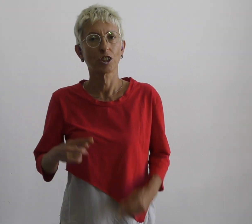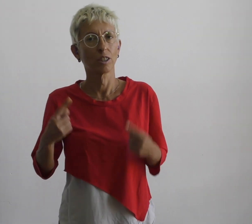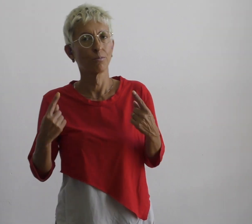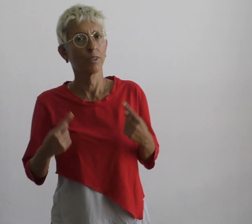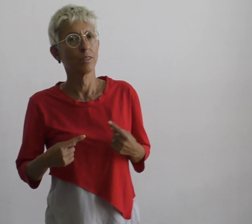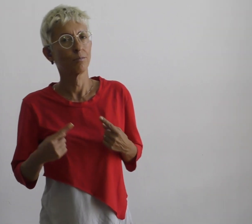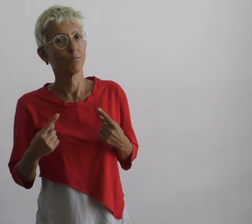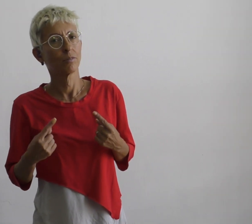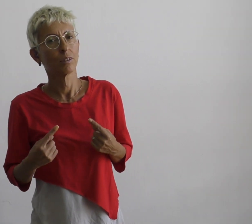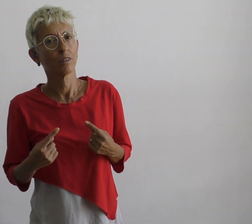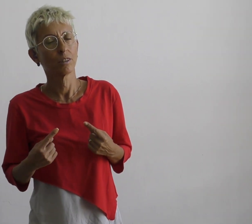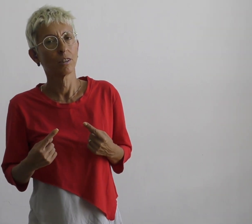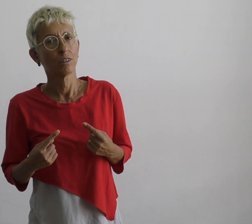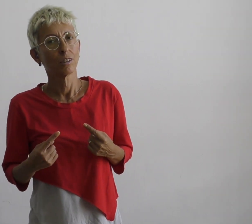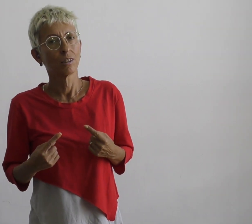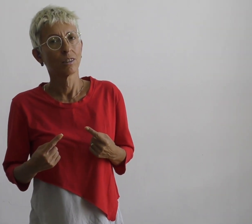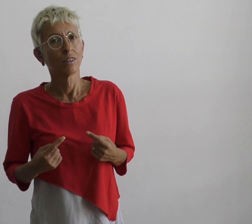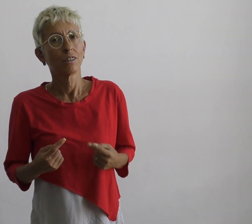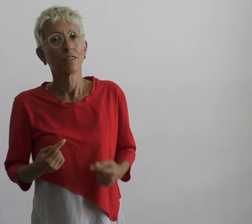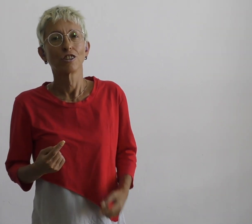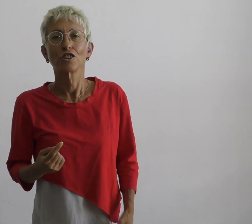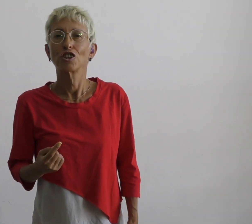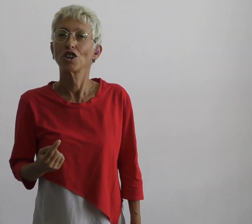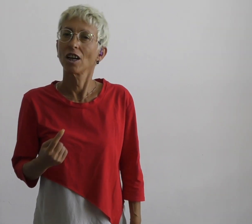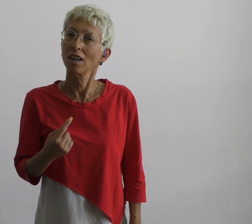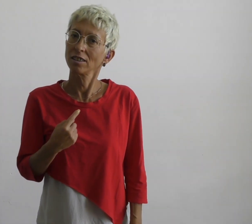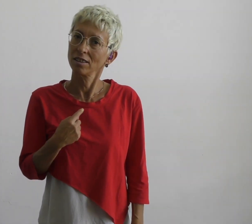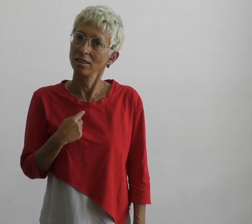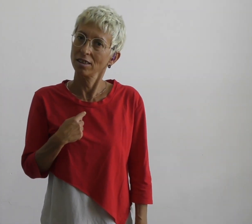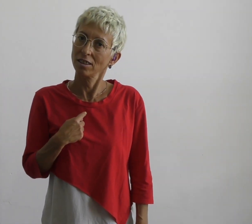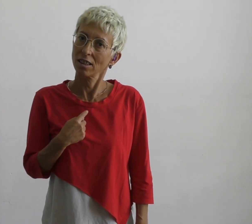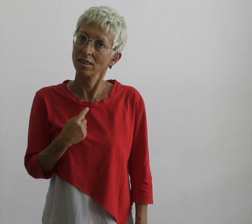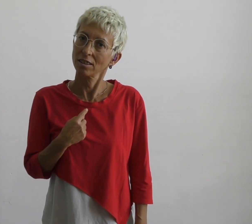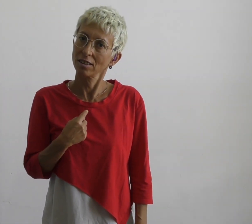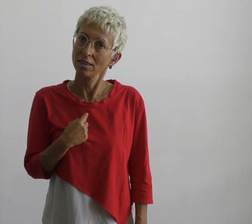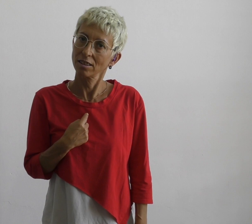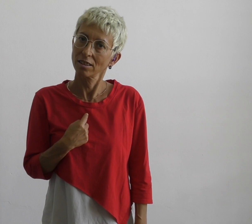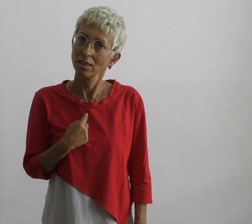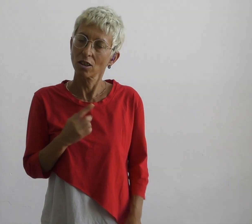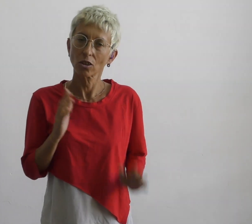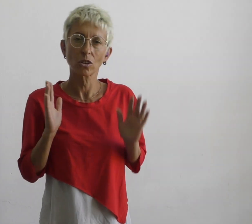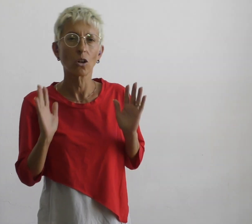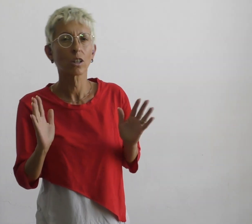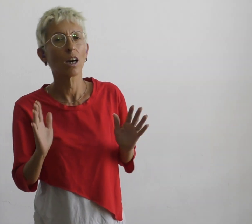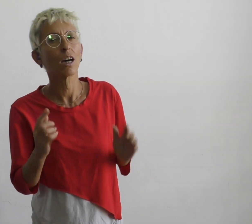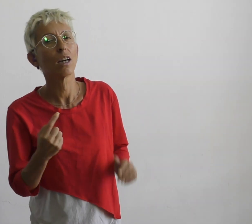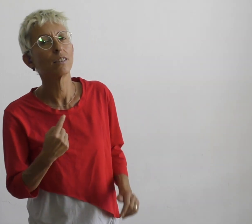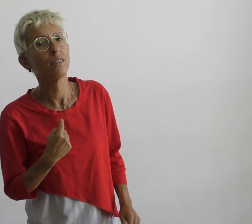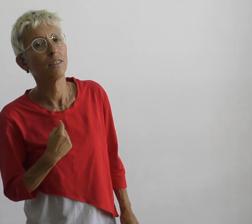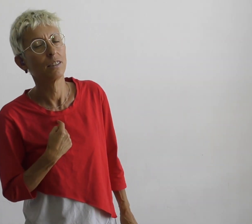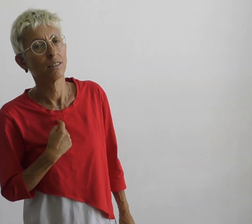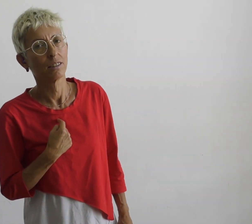יש ימים שאני אני כל כך אני